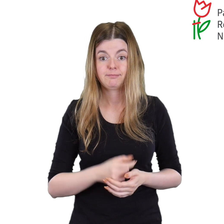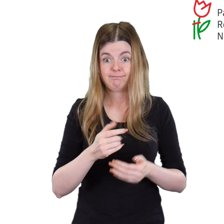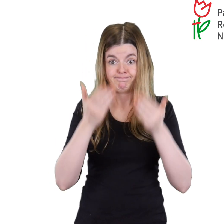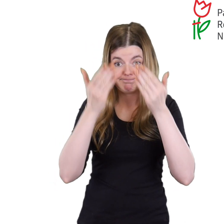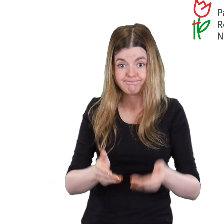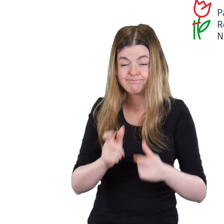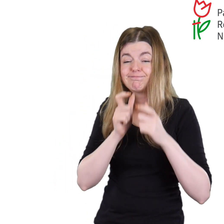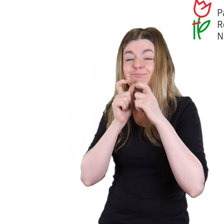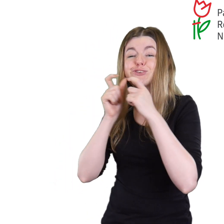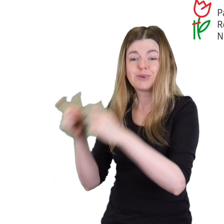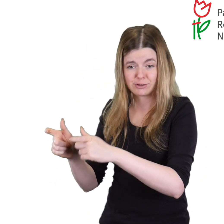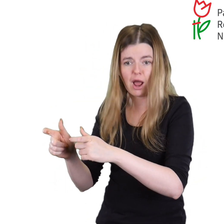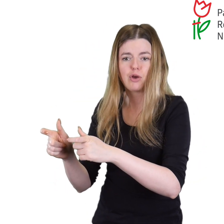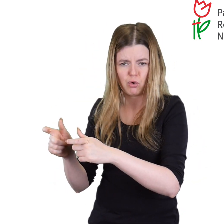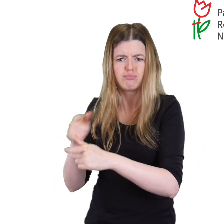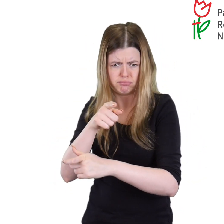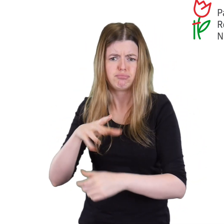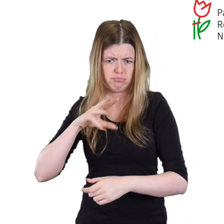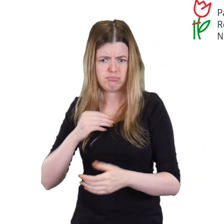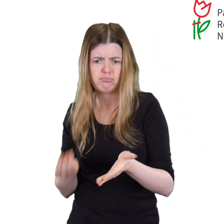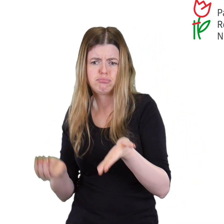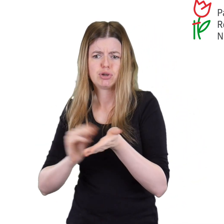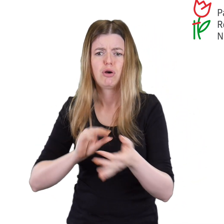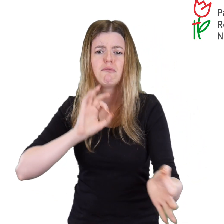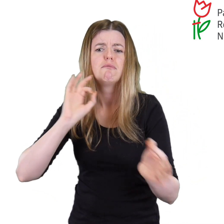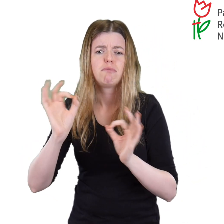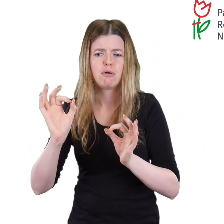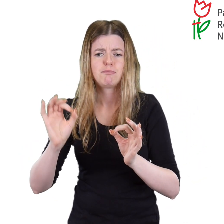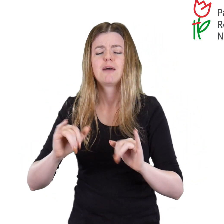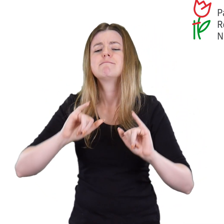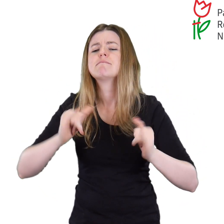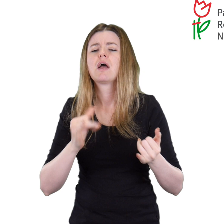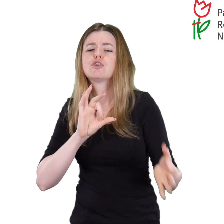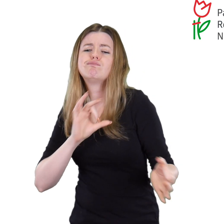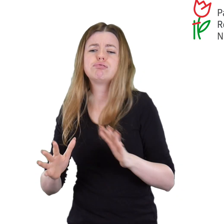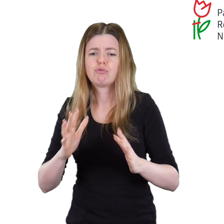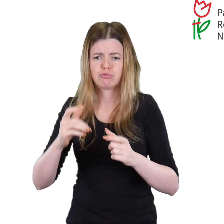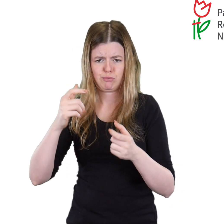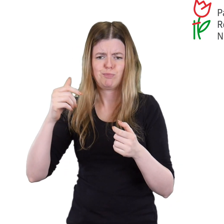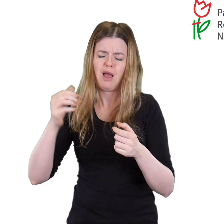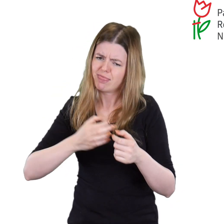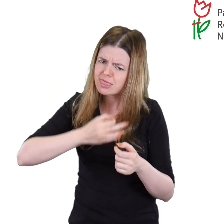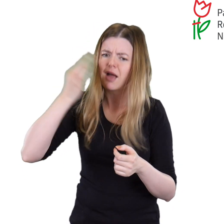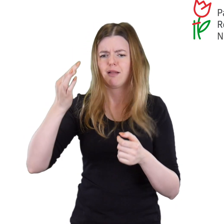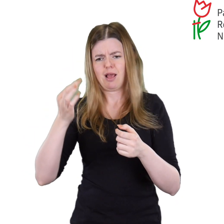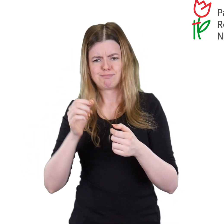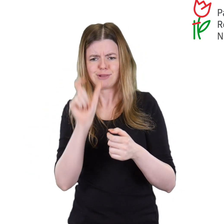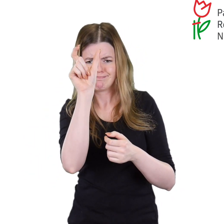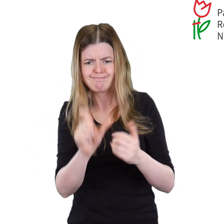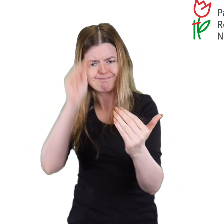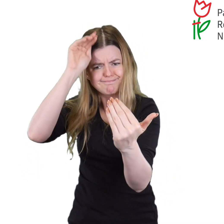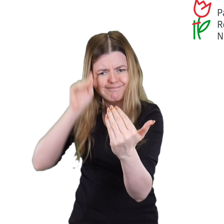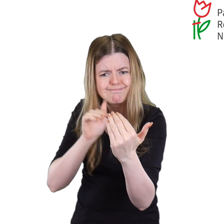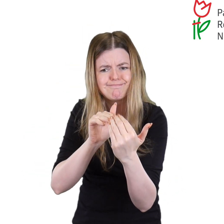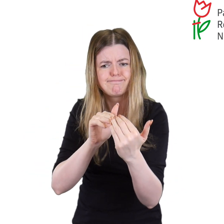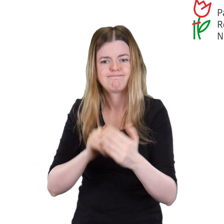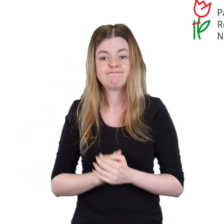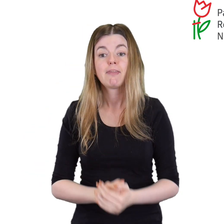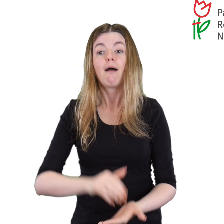Zgłaszając problem możesz wskazać nam inną formę zapewnienia dostępności, która jest dla Ciebie lepsza.